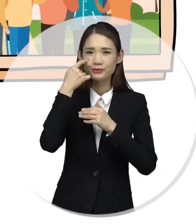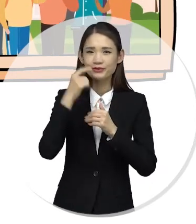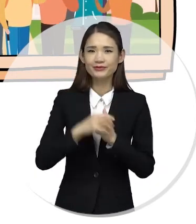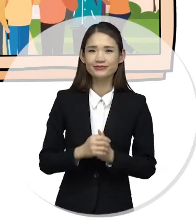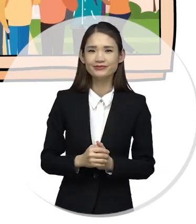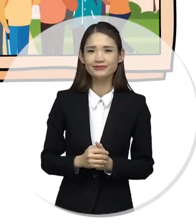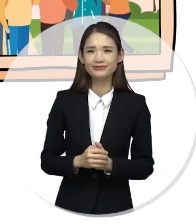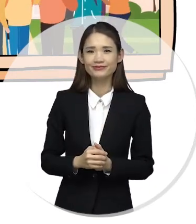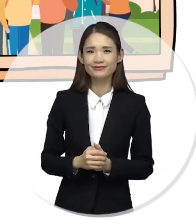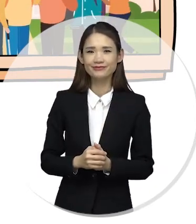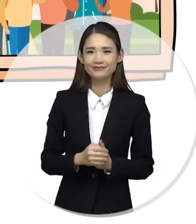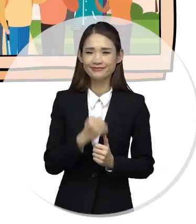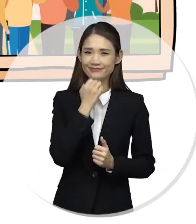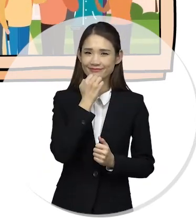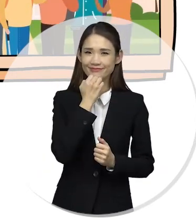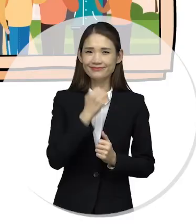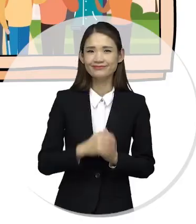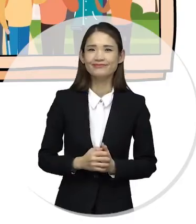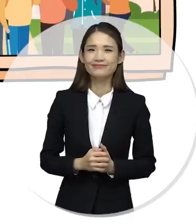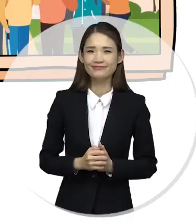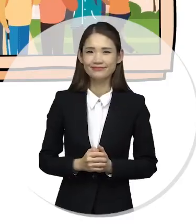김한솔 : 잠시만요.